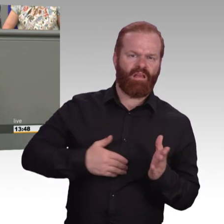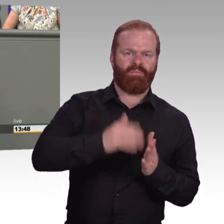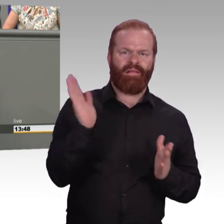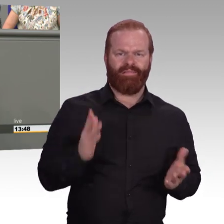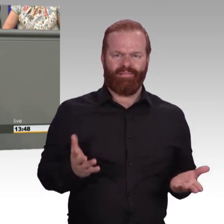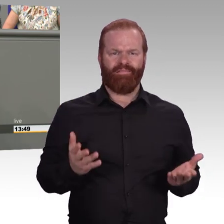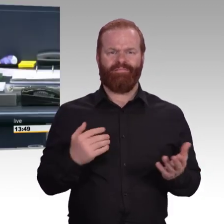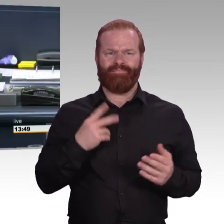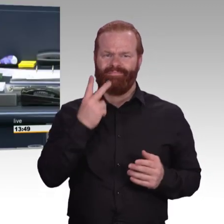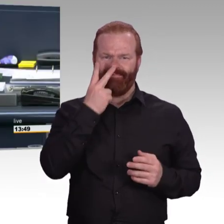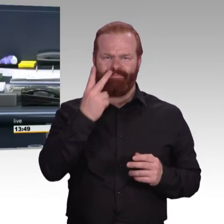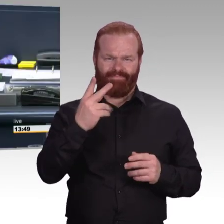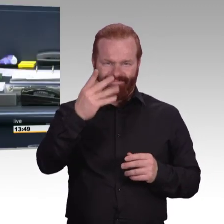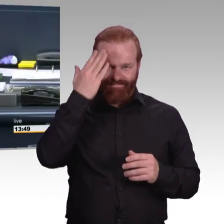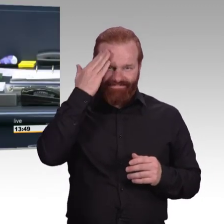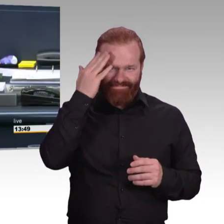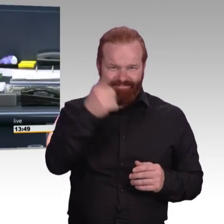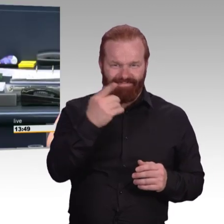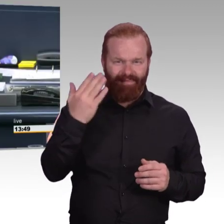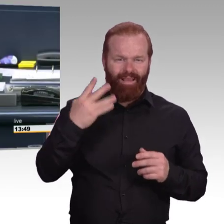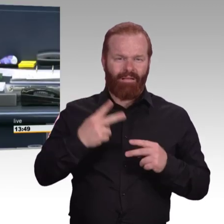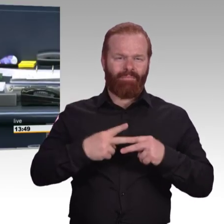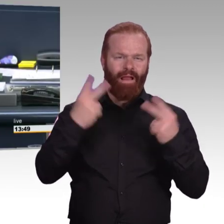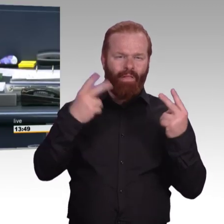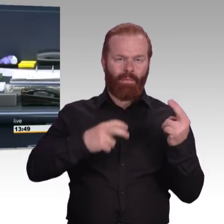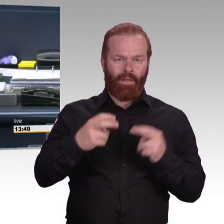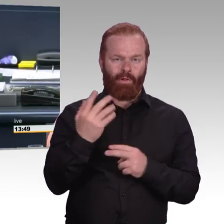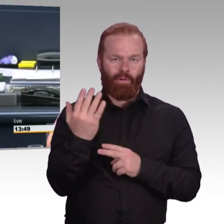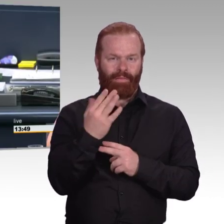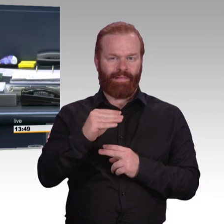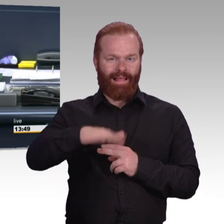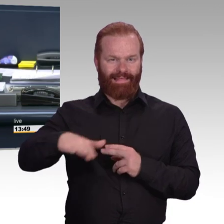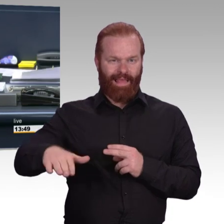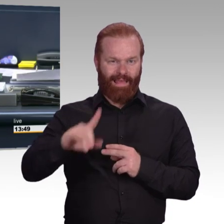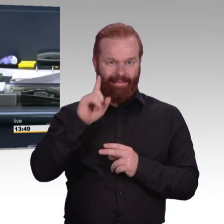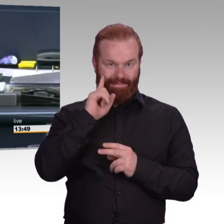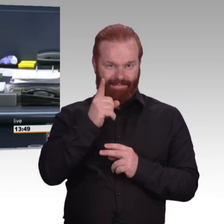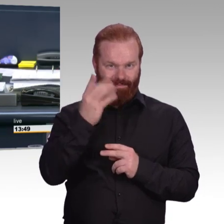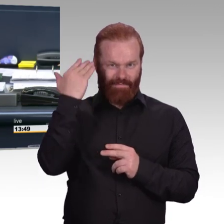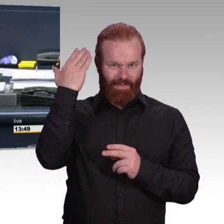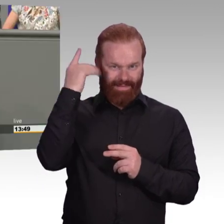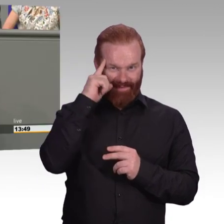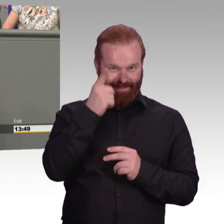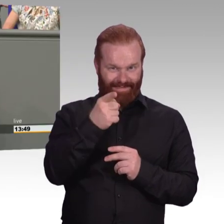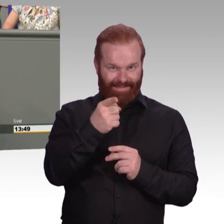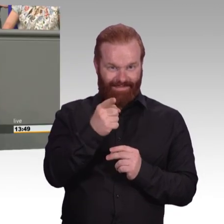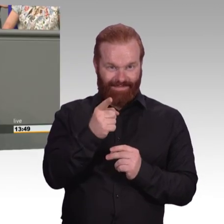und ich bin gehalten Ihnen dann das Wort zu entziehen, wenn Sie nach der zweiten Ermahnung jetzt nicht den Punkt setzen! (Rednerwechsel) Ich gebe diese Frage zurück, das braucht es nicht,